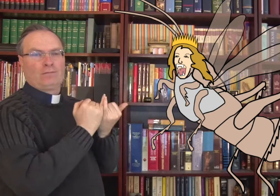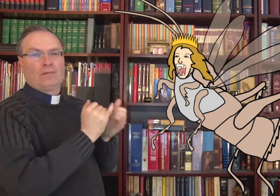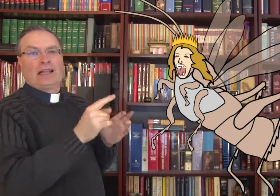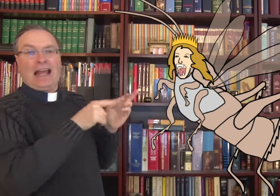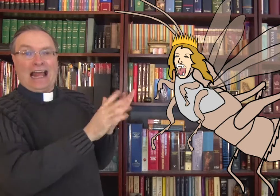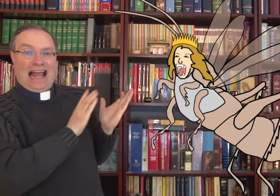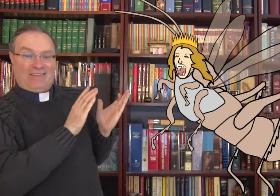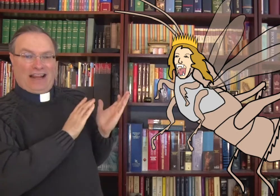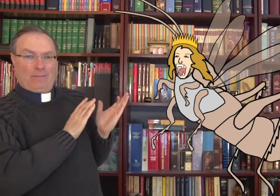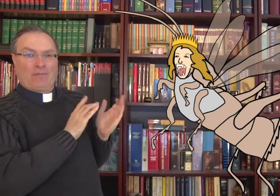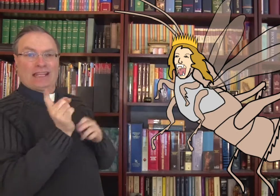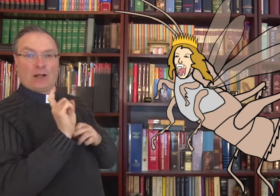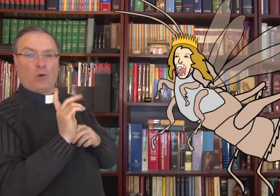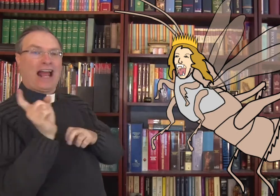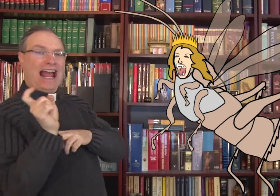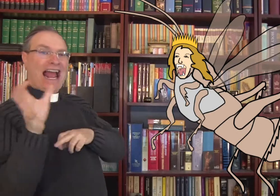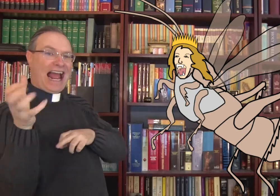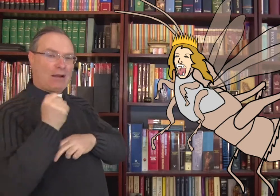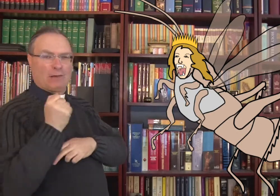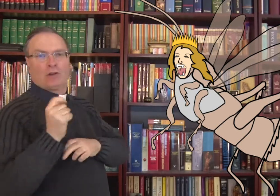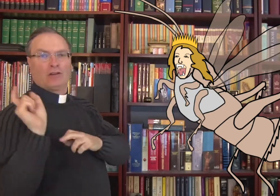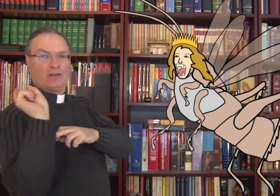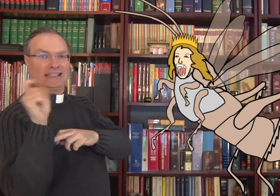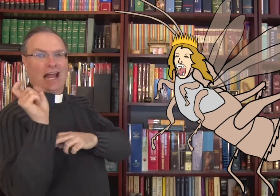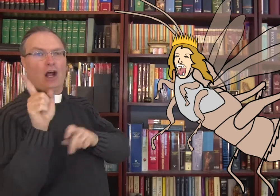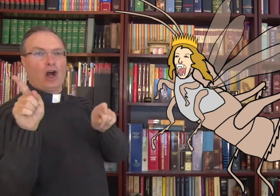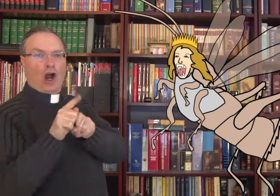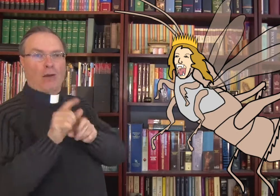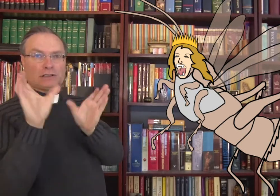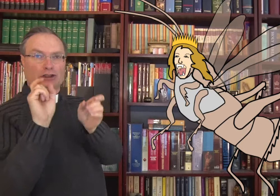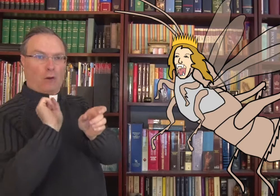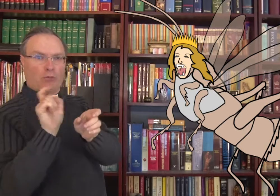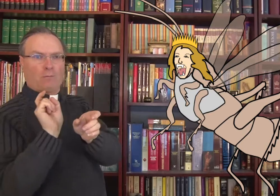Elles avaient des queues armées de dards comme les scorpions,